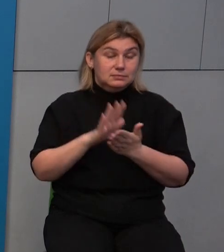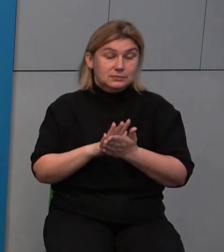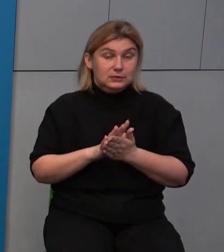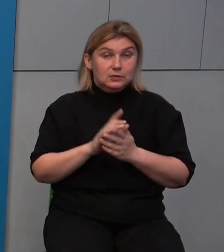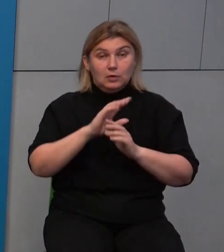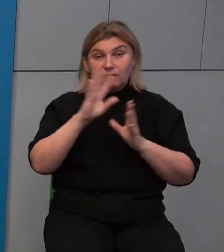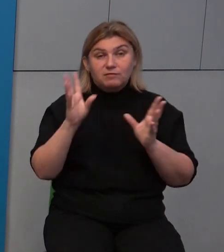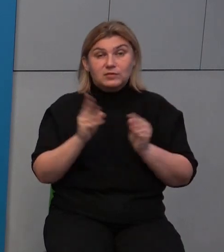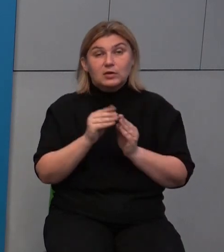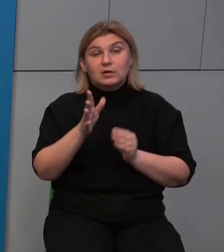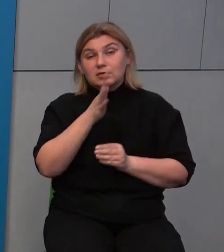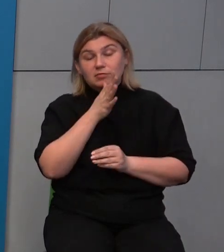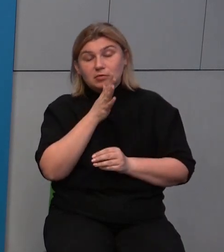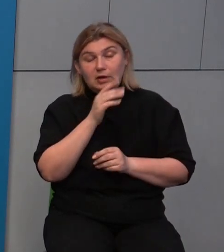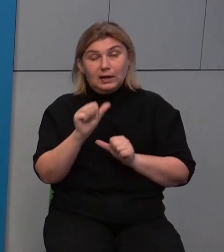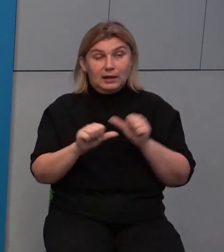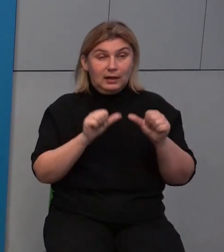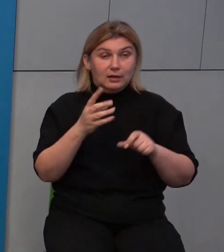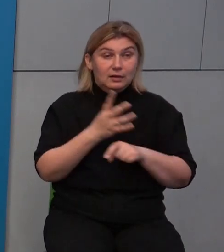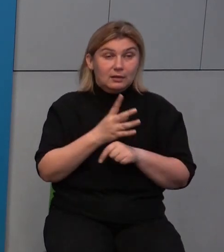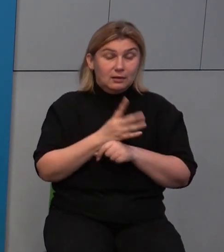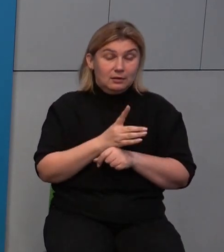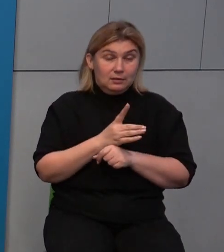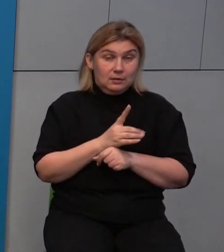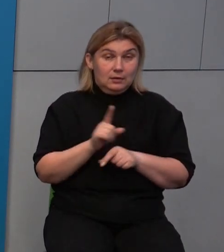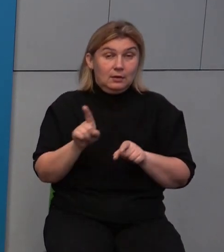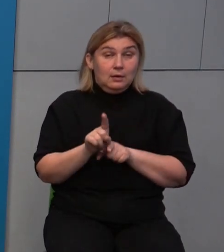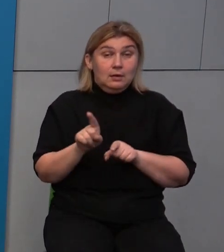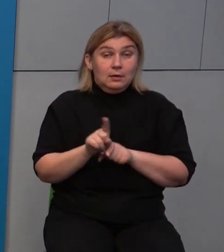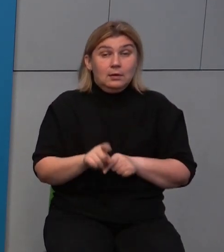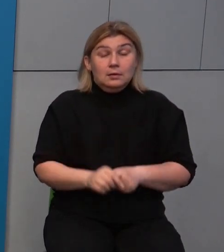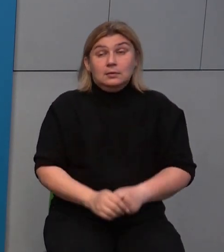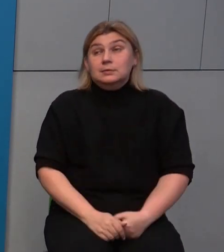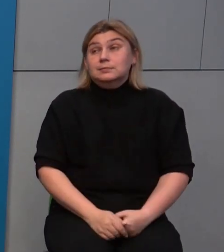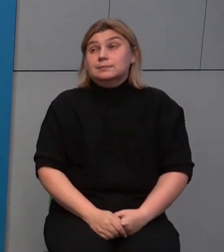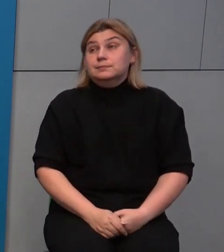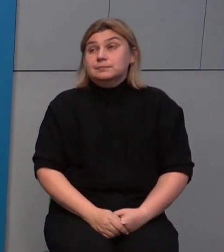i w latach 40. też tak było, zanim jeszcze się to wszystko w Polsce rozpętało,